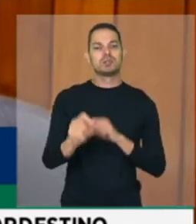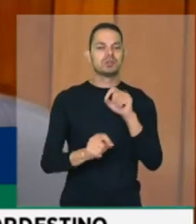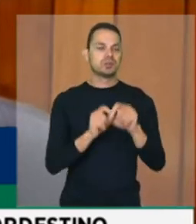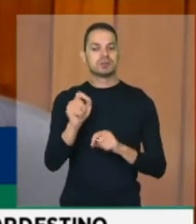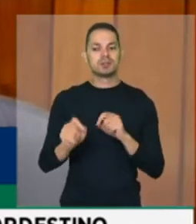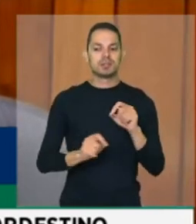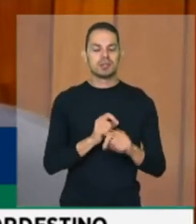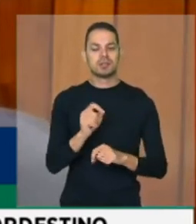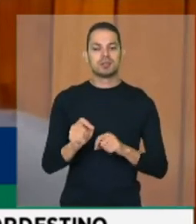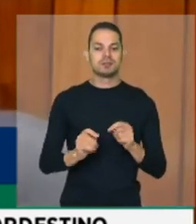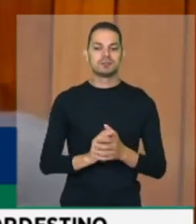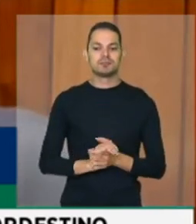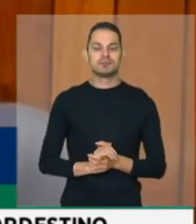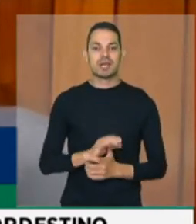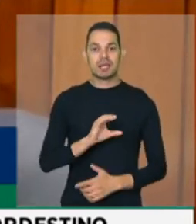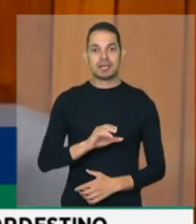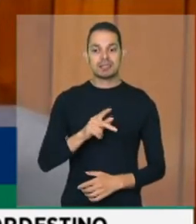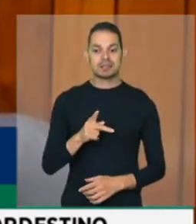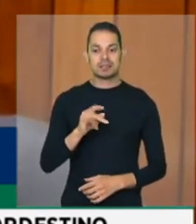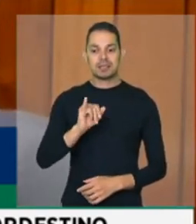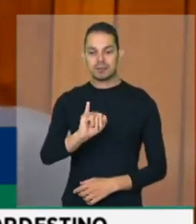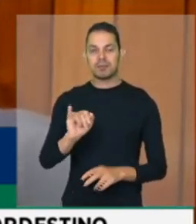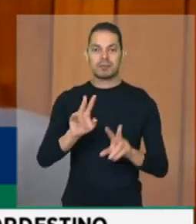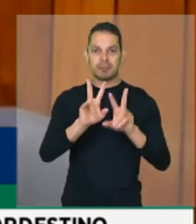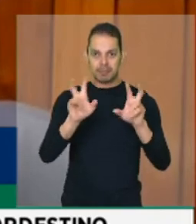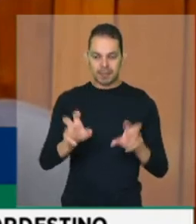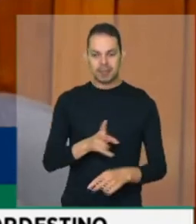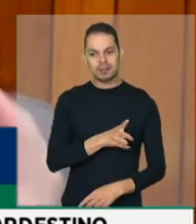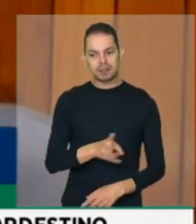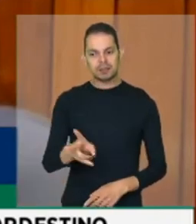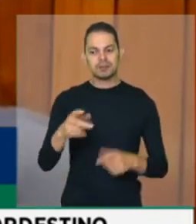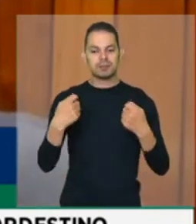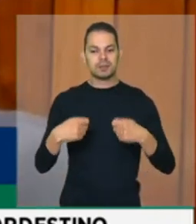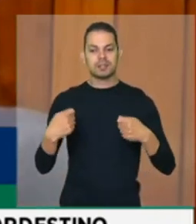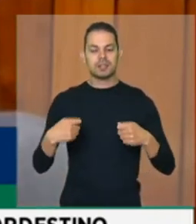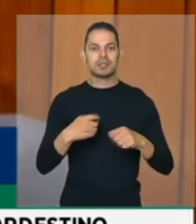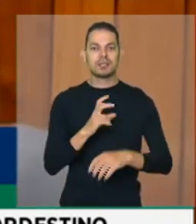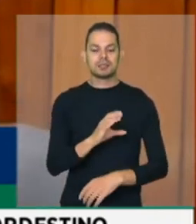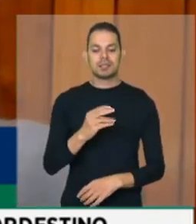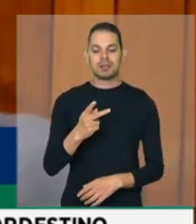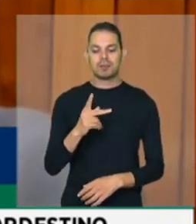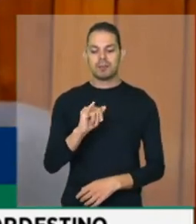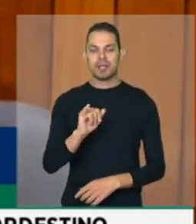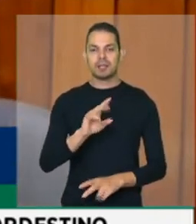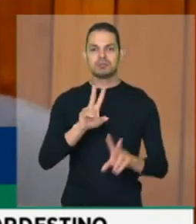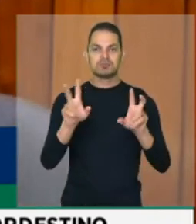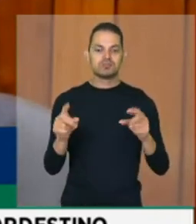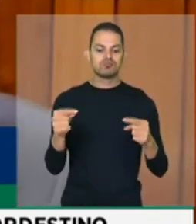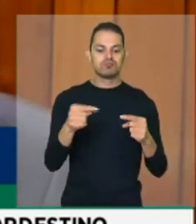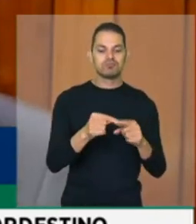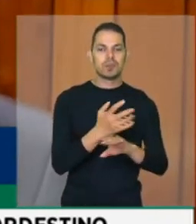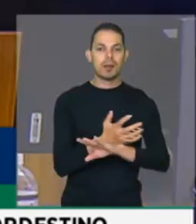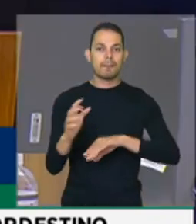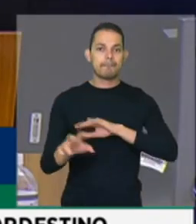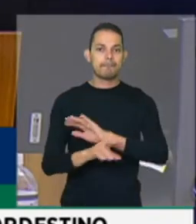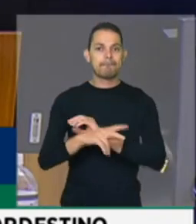TENHA A CONTINUIDADE... A CPI SOBRE ESSE TEMA QUE TRATA DO TEMA AMBIENTAL NO NOSSO PAÍS. -- [PRESIDENTE]: COMO